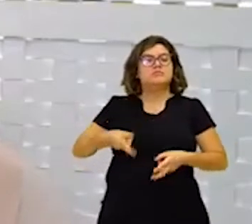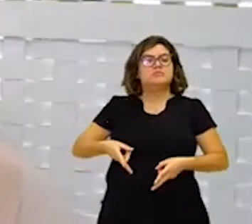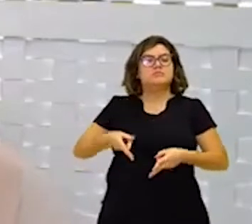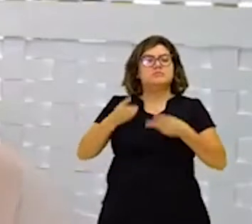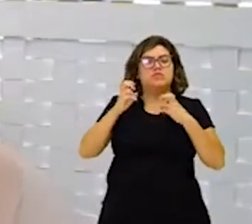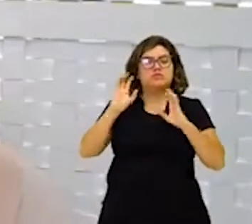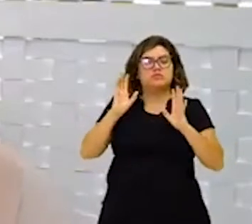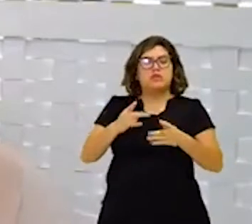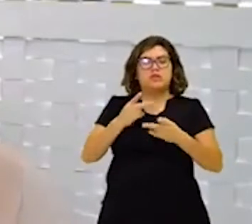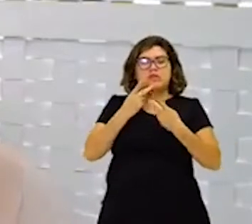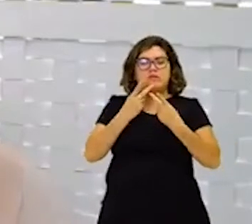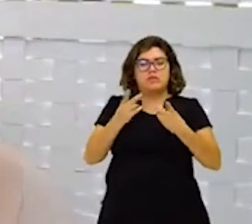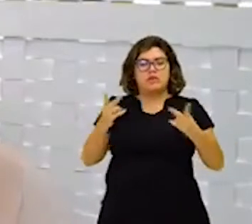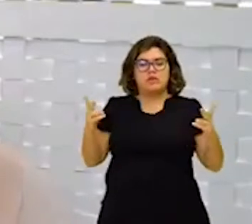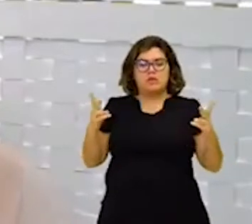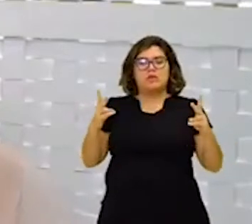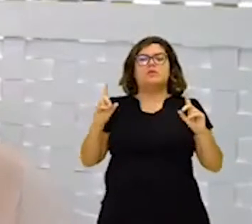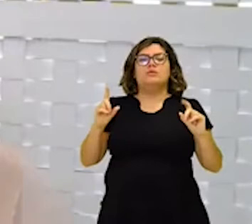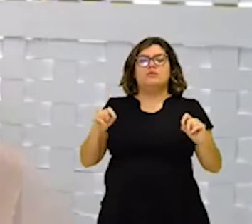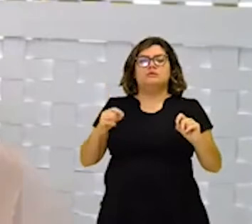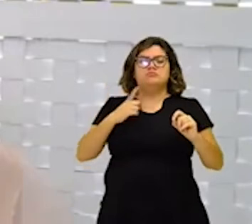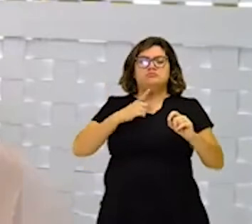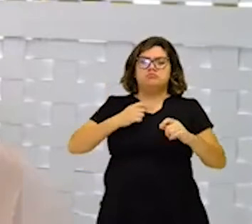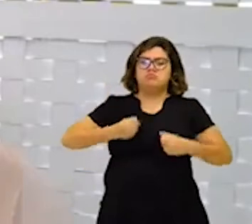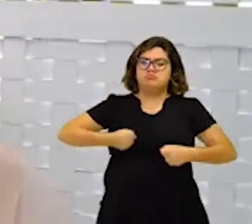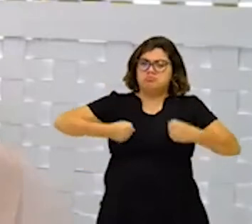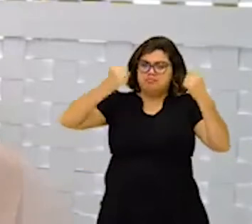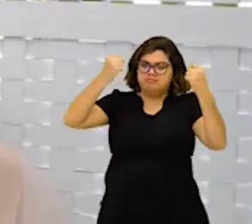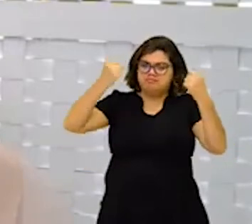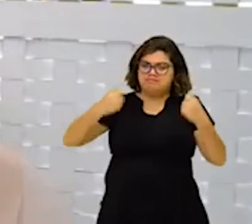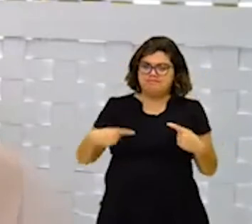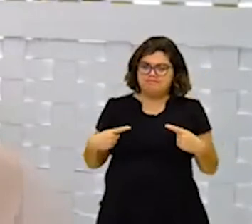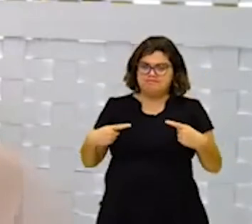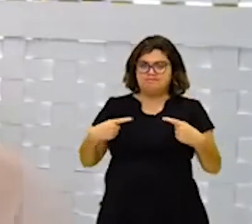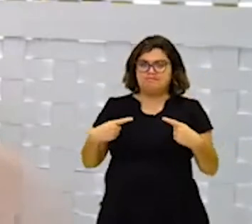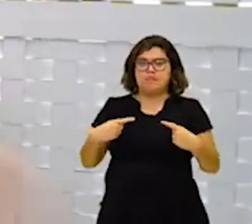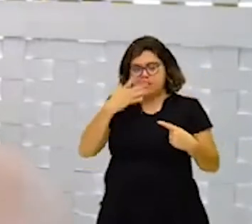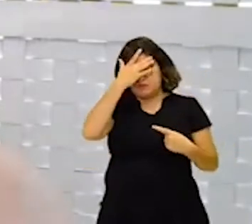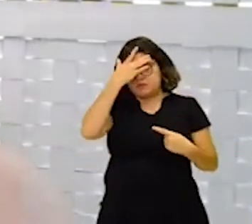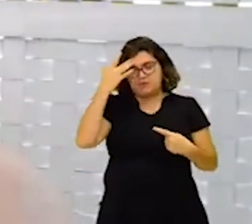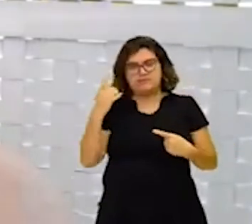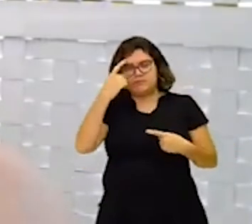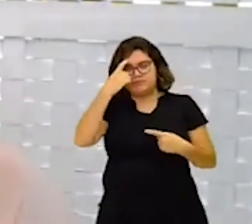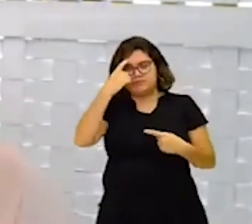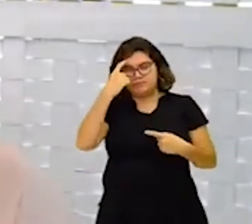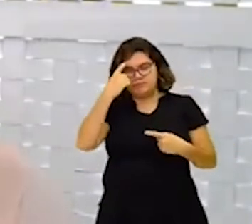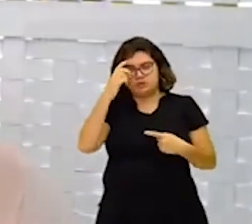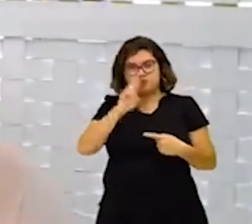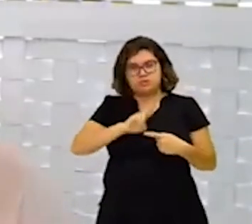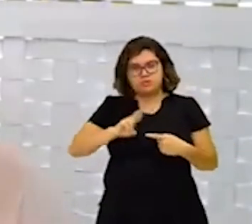comentado aqui Grande Desafio também para pensar não só como recurso para eleição mas pensava que